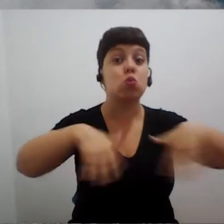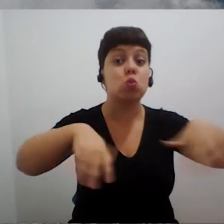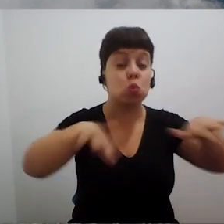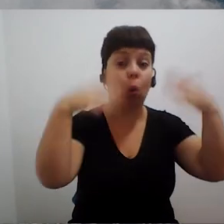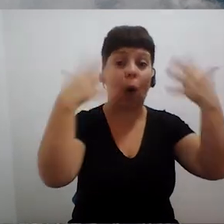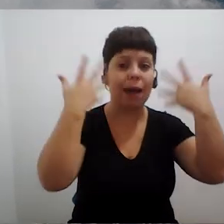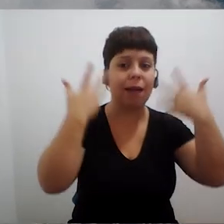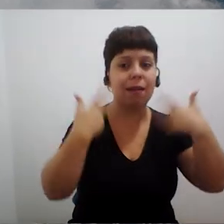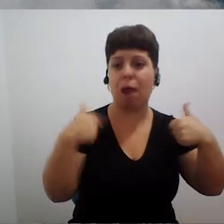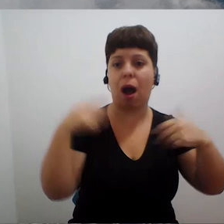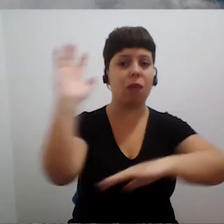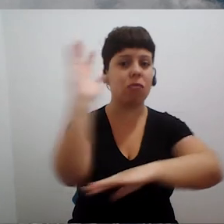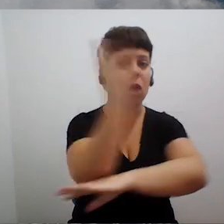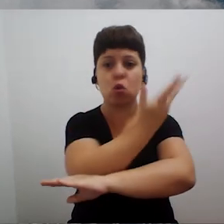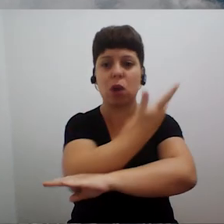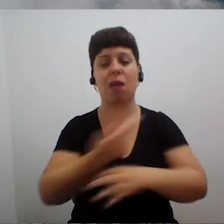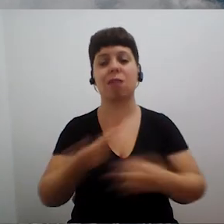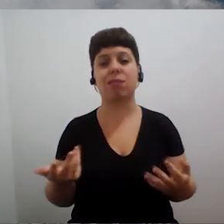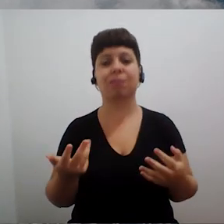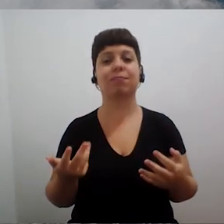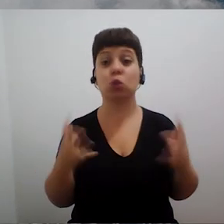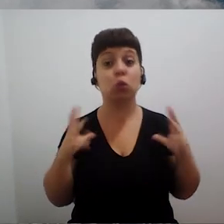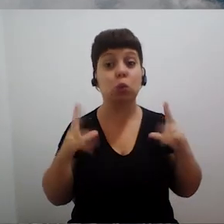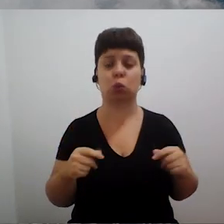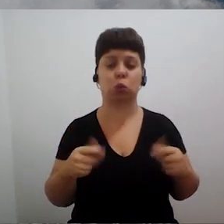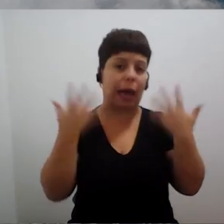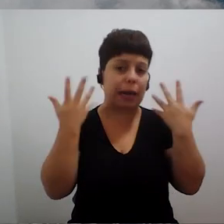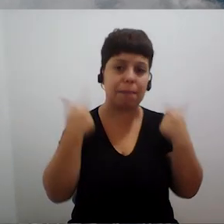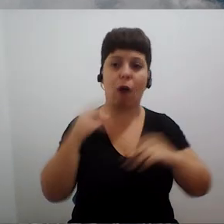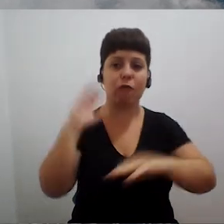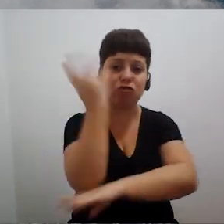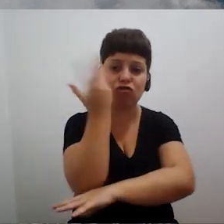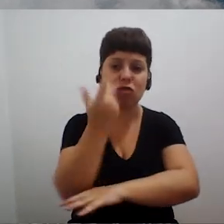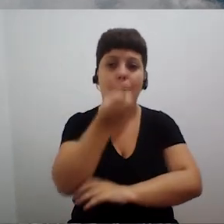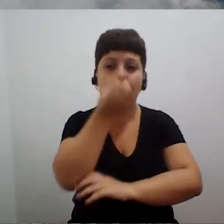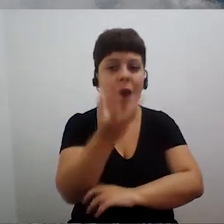e a natureza como um todo, animais, vegetais, plantas, etc.